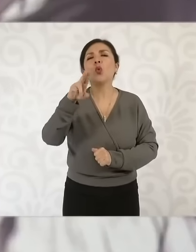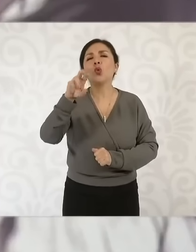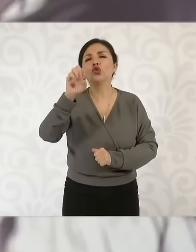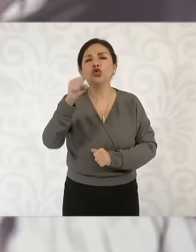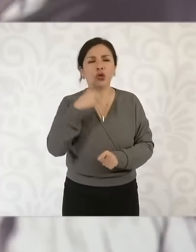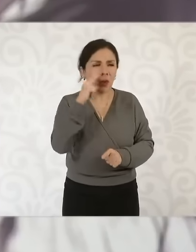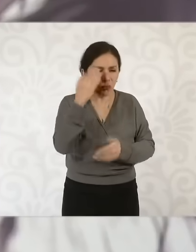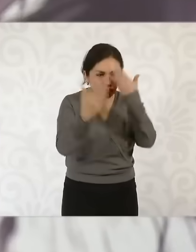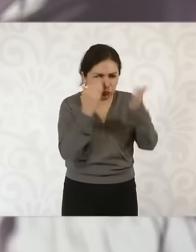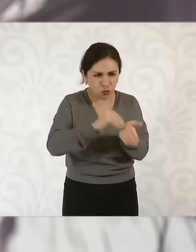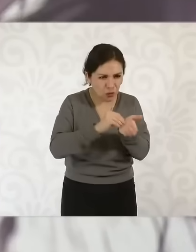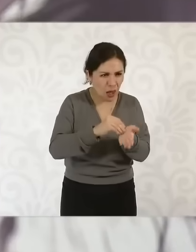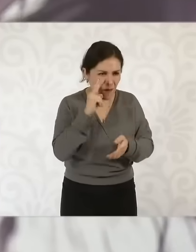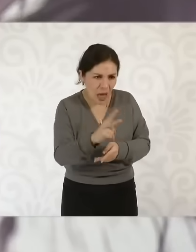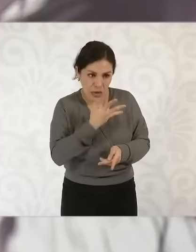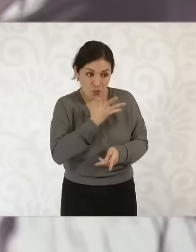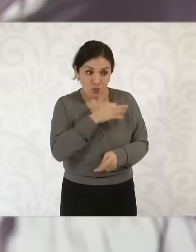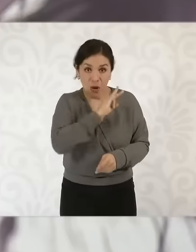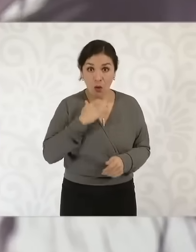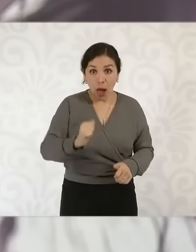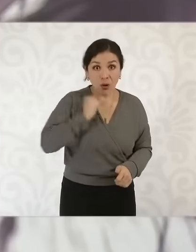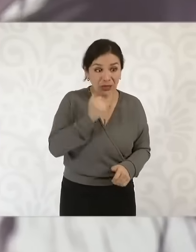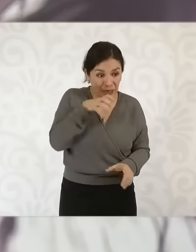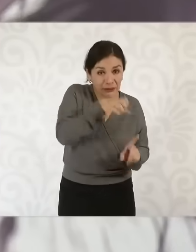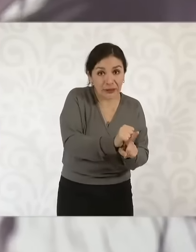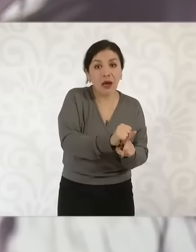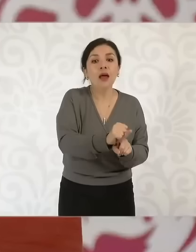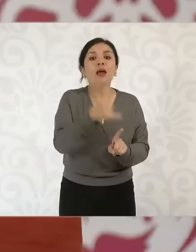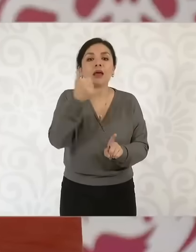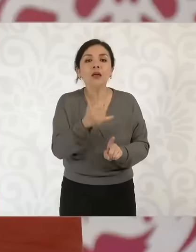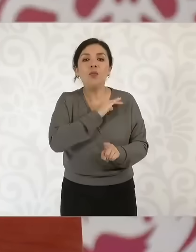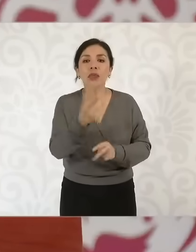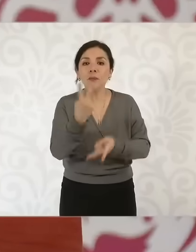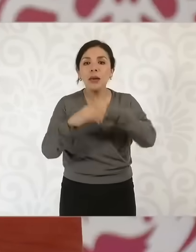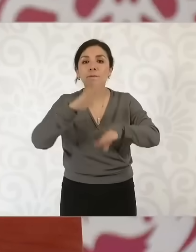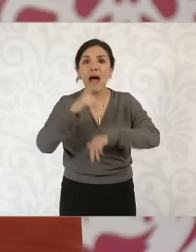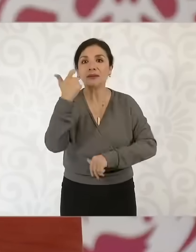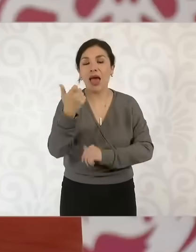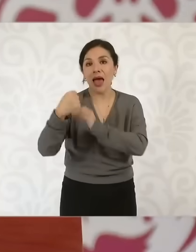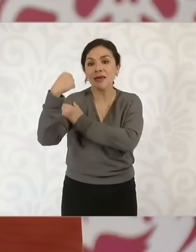viendo las posibilidades que tenemos para poder aumentar nuestros ingresos y sacar la viabilidad